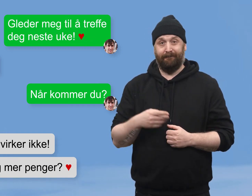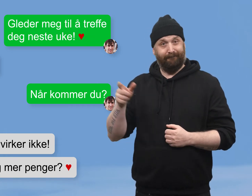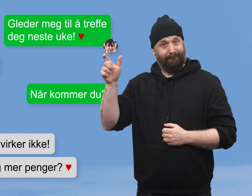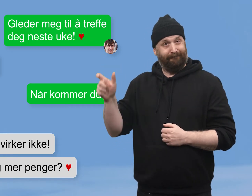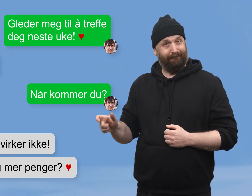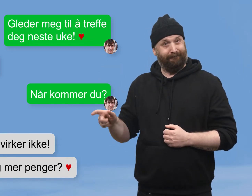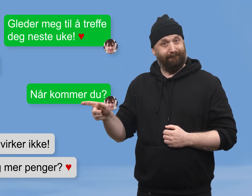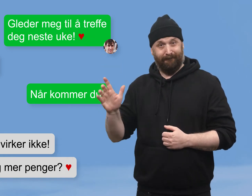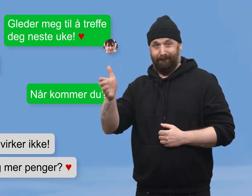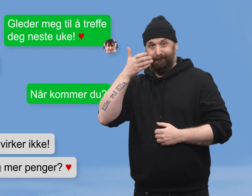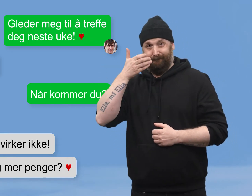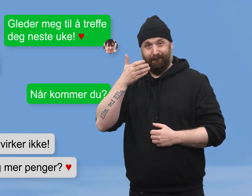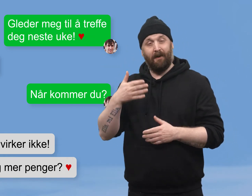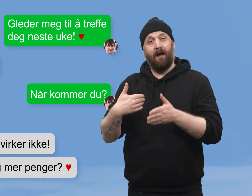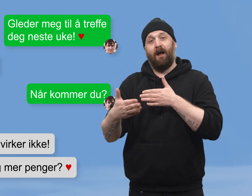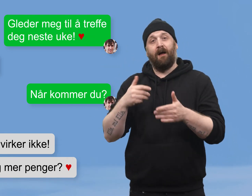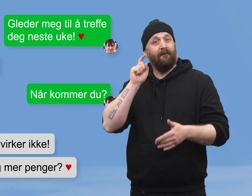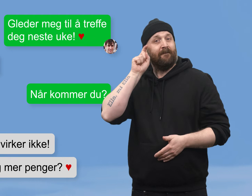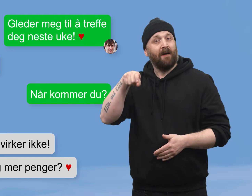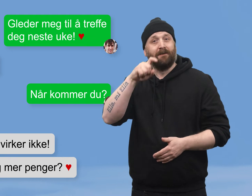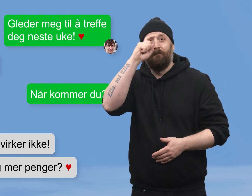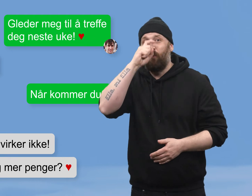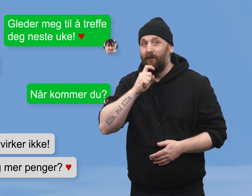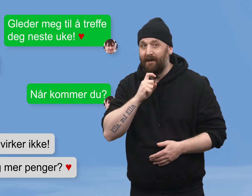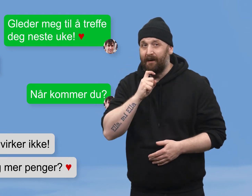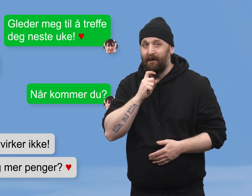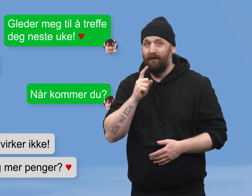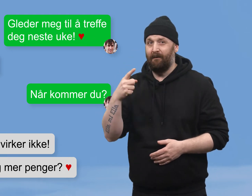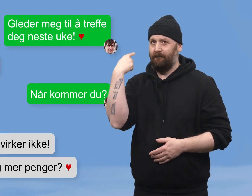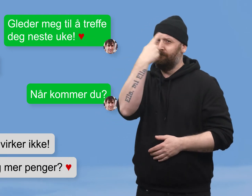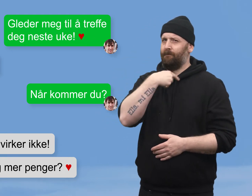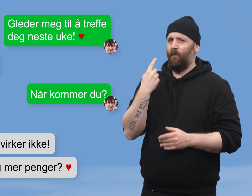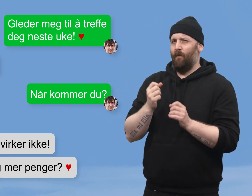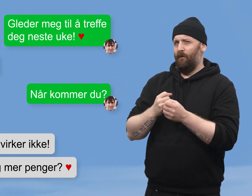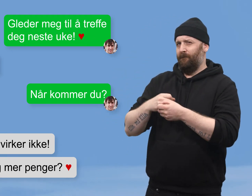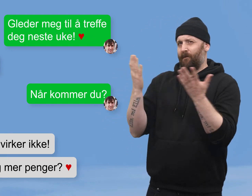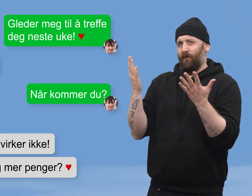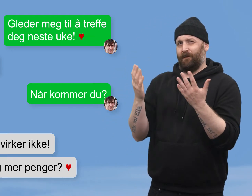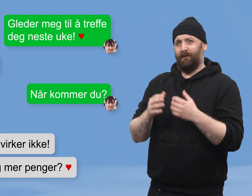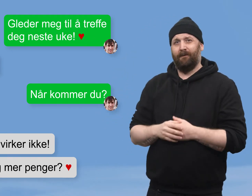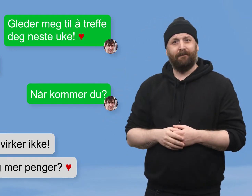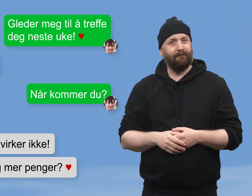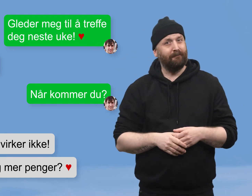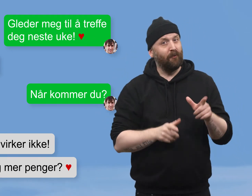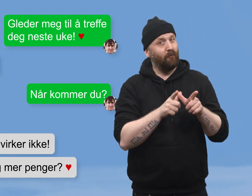Den som utgir seg for å være en annen oppretter en falsk profil som gir et flott inntrykk.